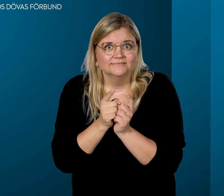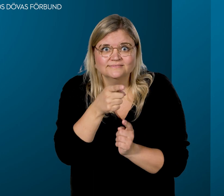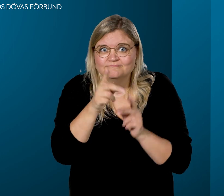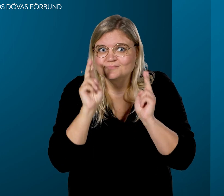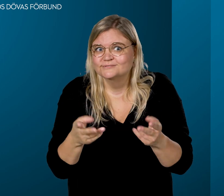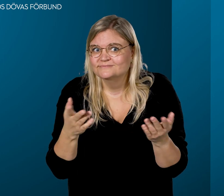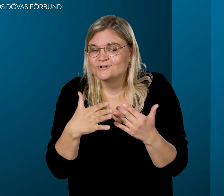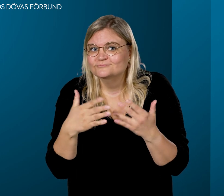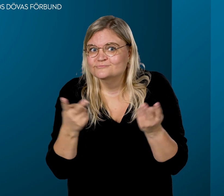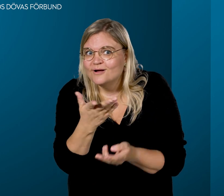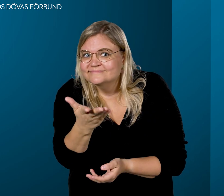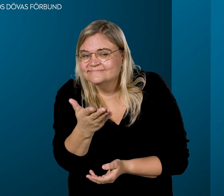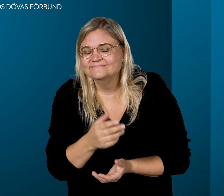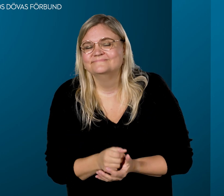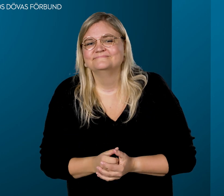Kanske kan du vara en av dem!